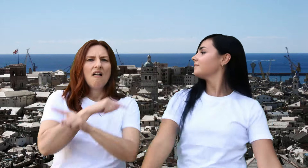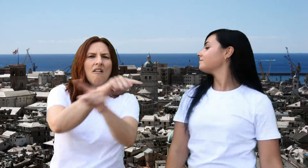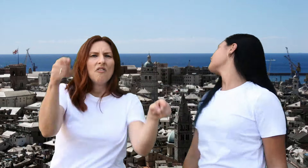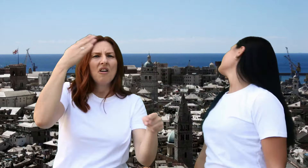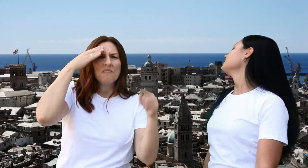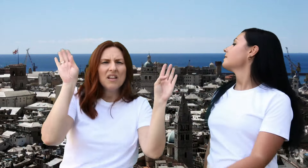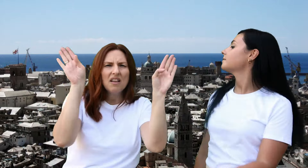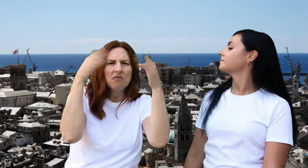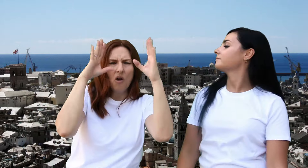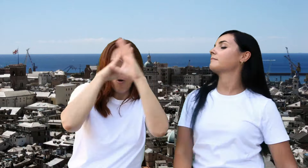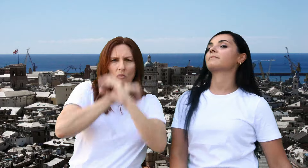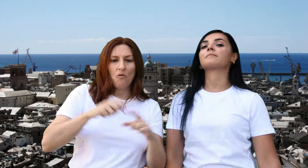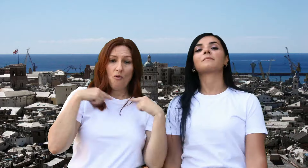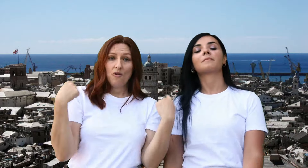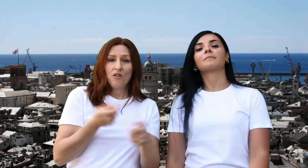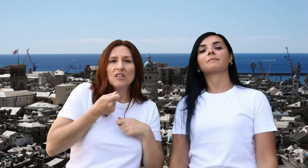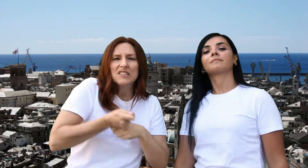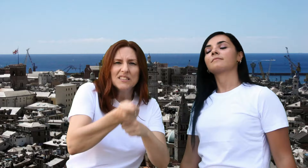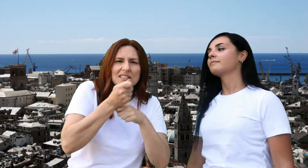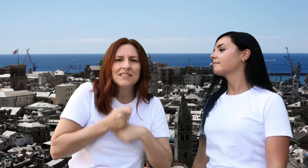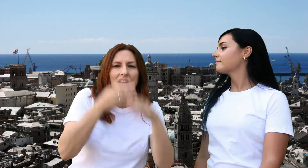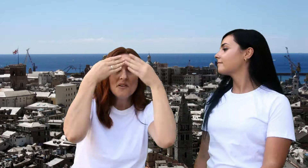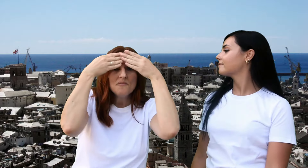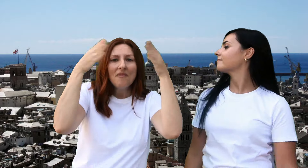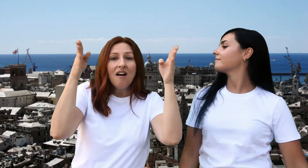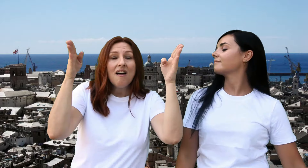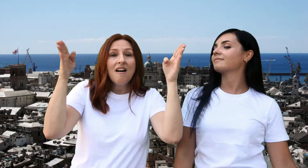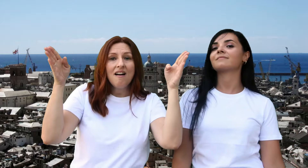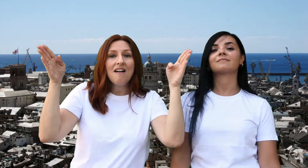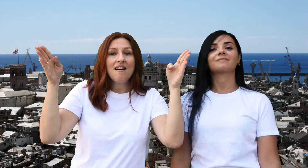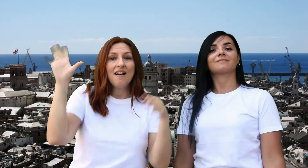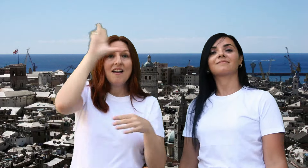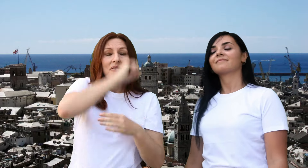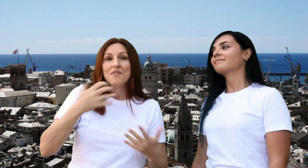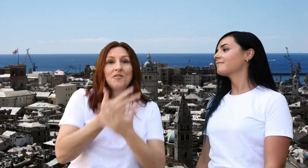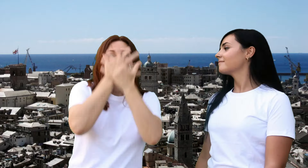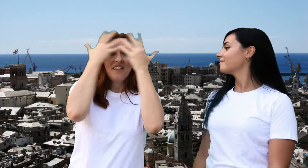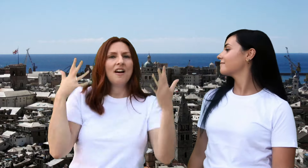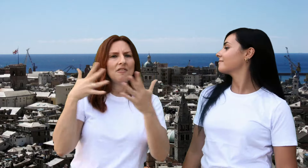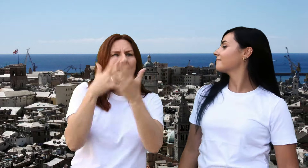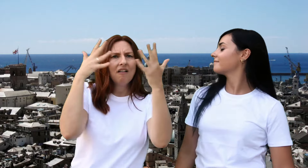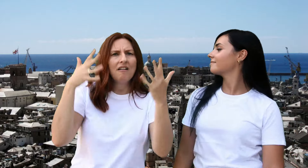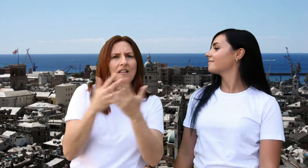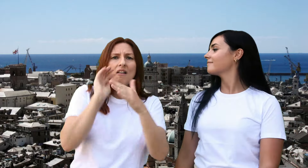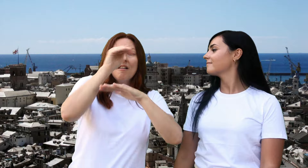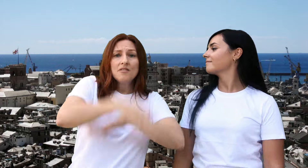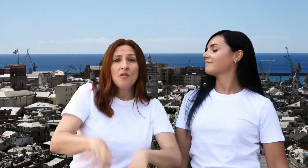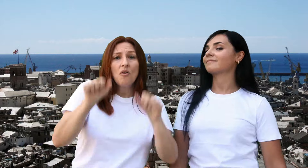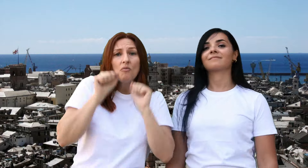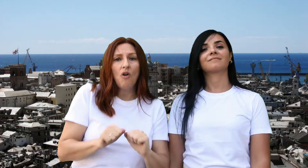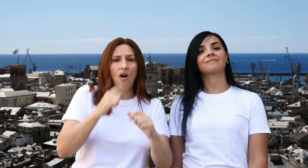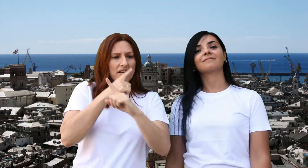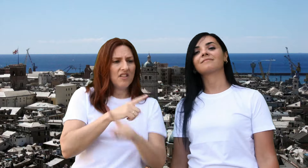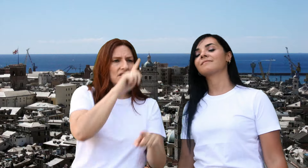E a volte c'è bisogno di una luce accesa per illuminare dove l'ignoranza pesa Perché non è una condizione tecnica a impedire di riuscire a capire cosa voglia dire